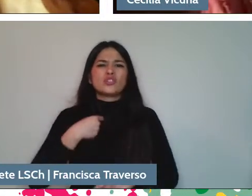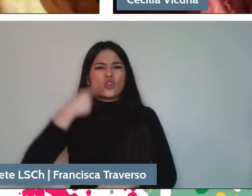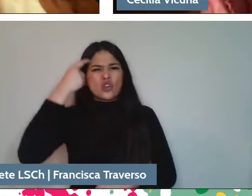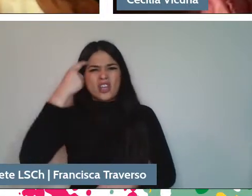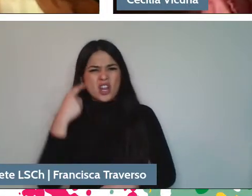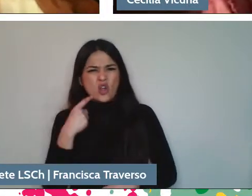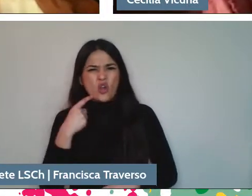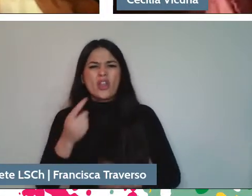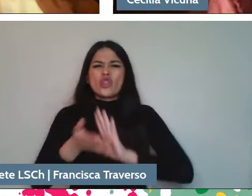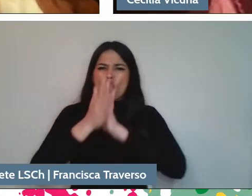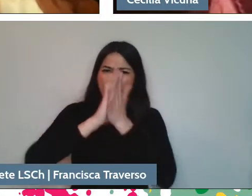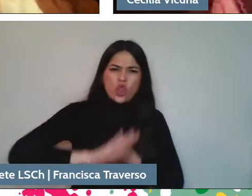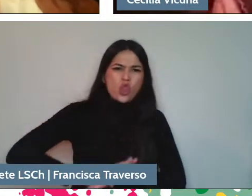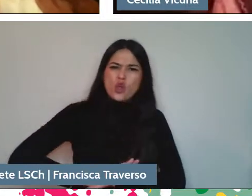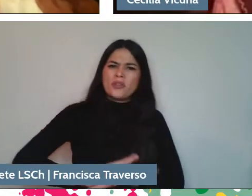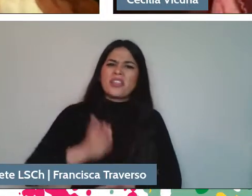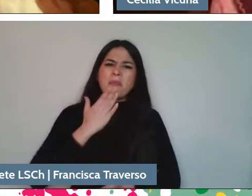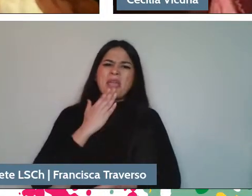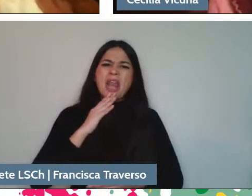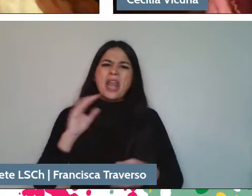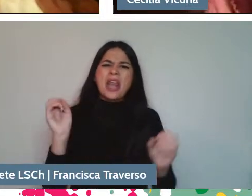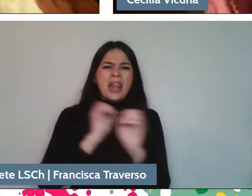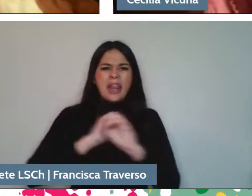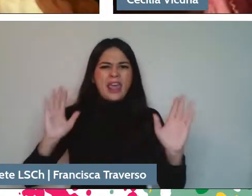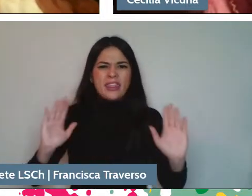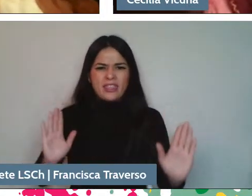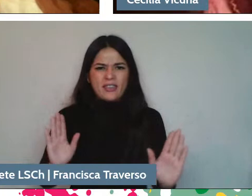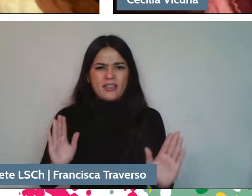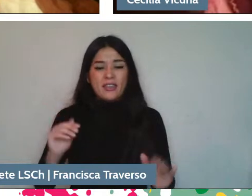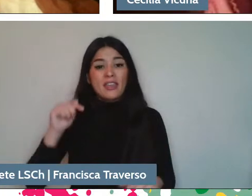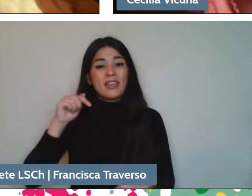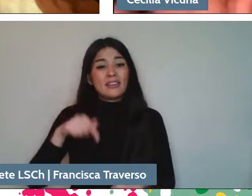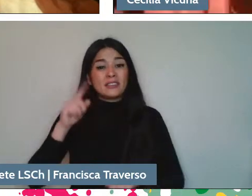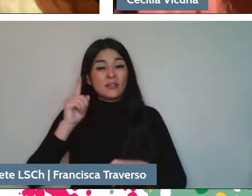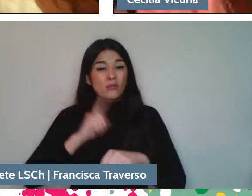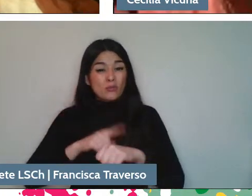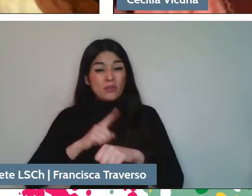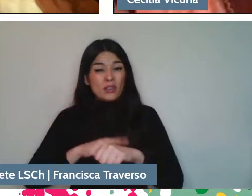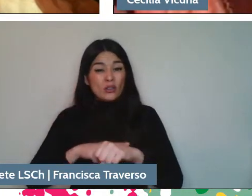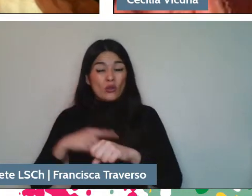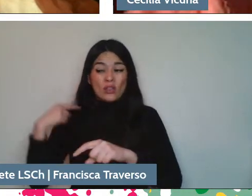Porque uno en este momento de la historia en que todo se está desmoronando.